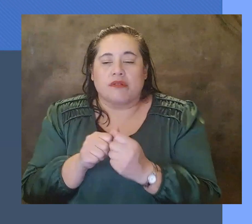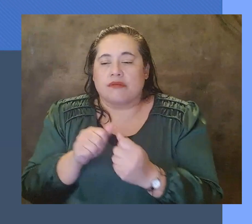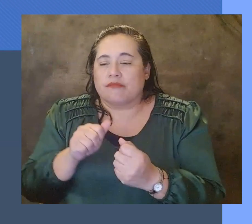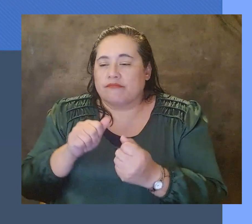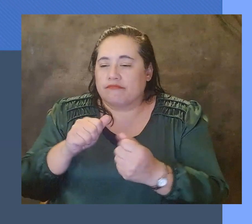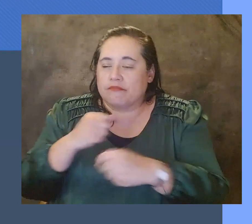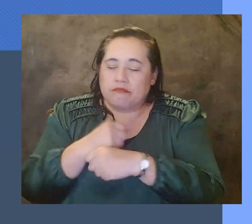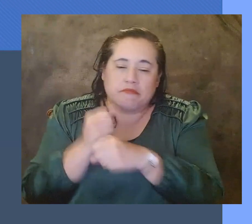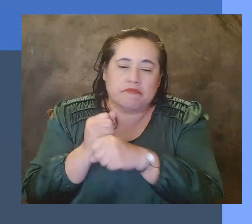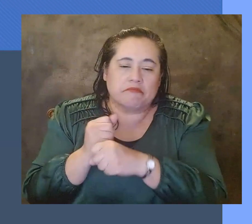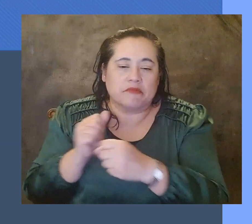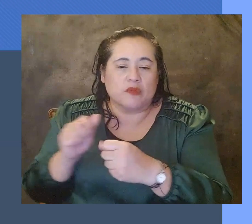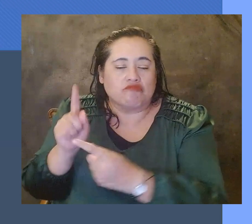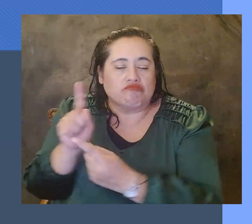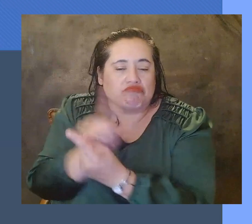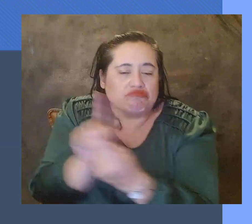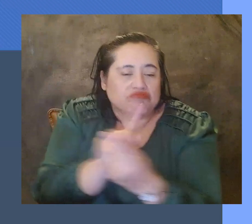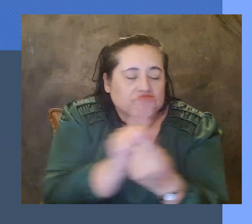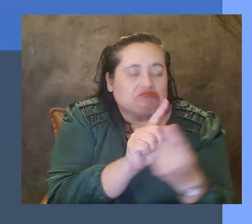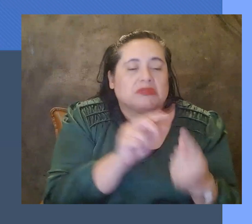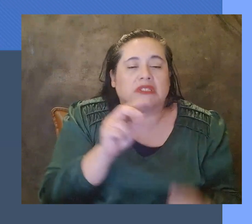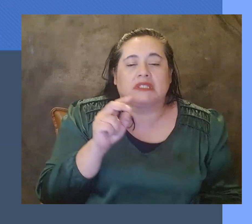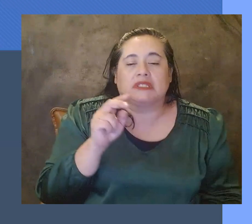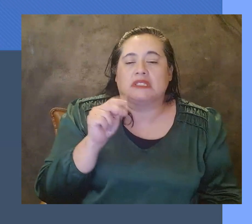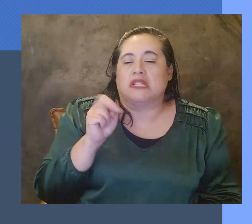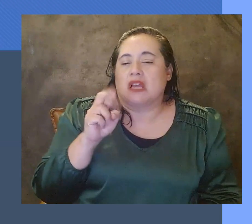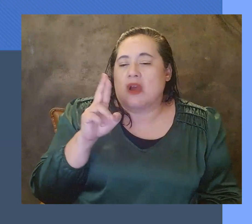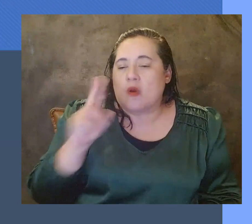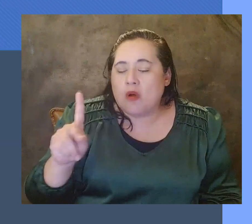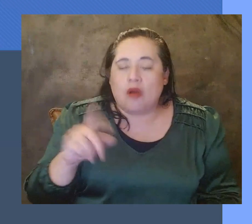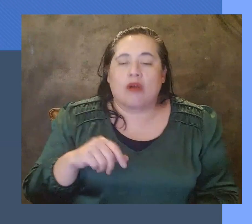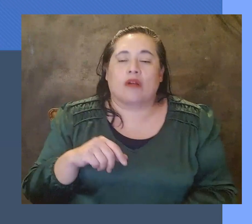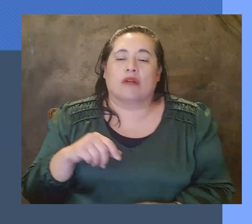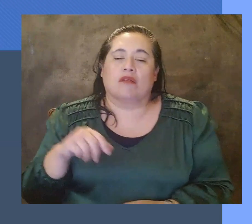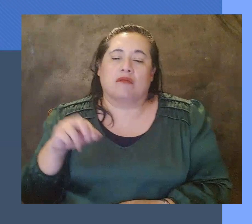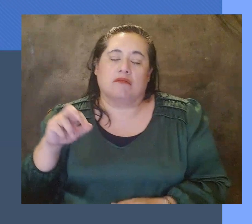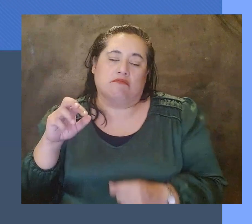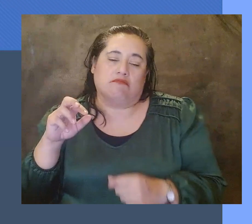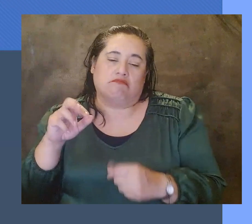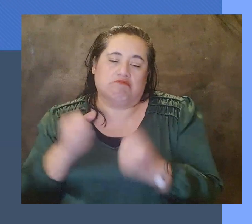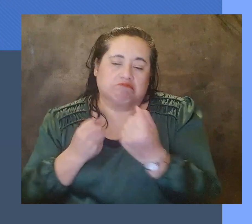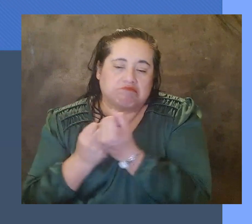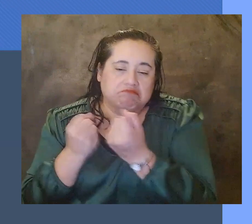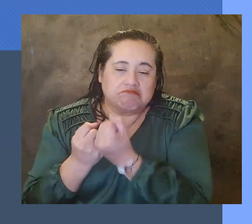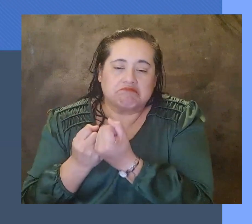creación de las redes, oportunidades de desarrollo, apoyo moral,